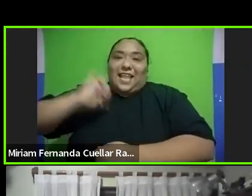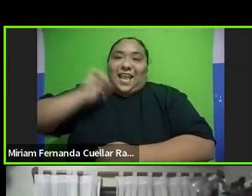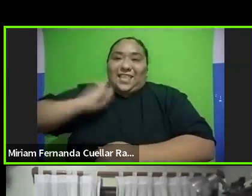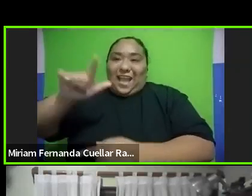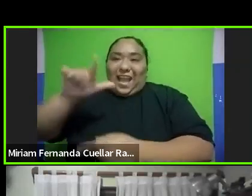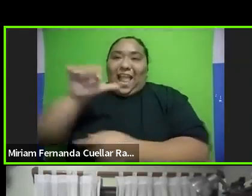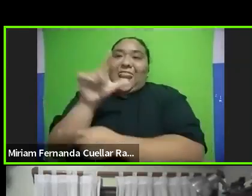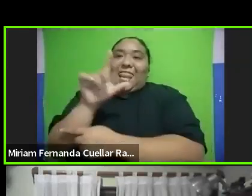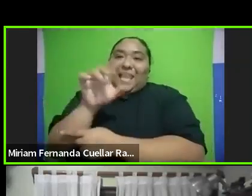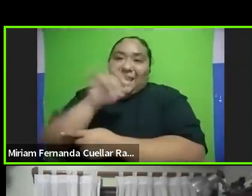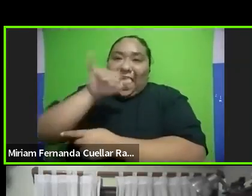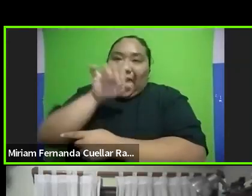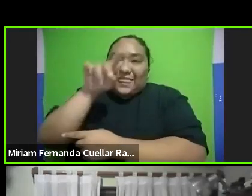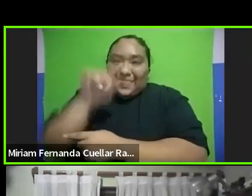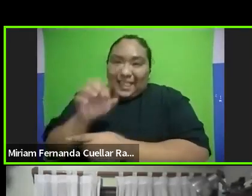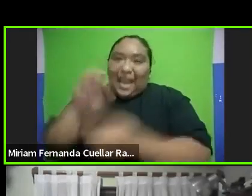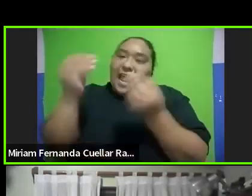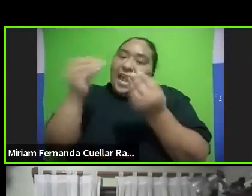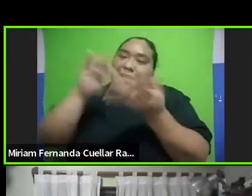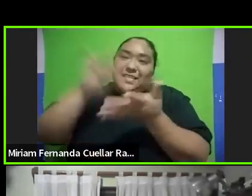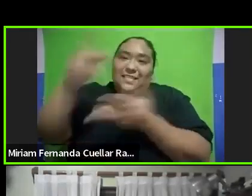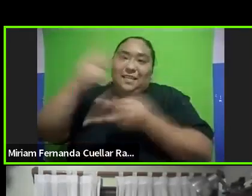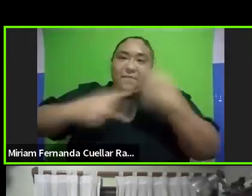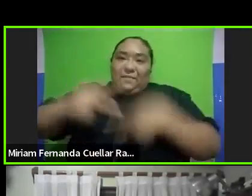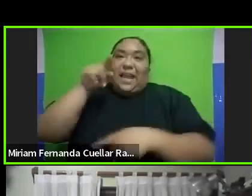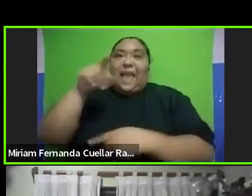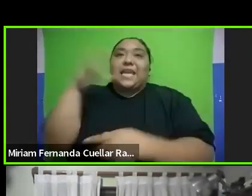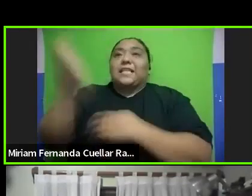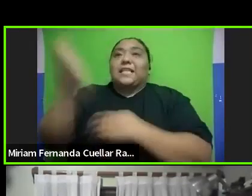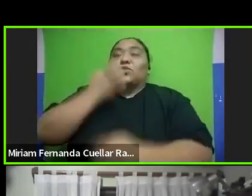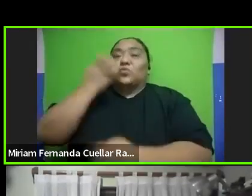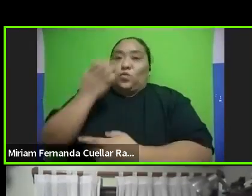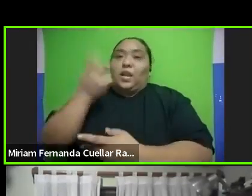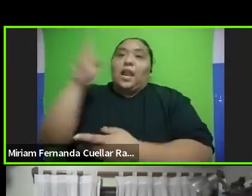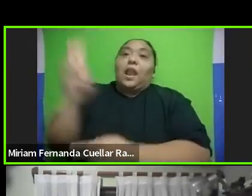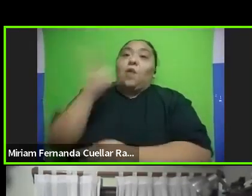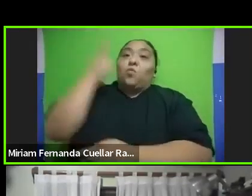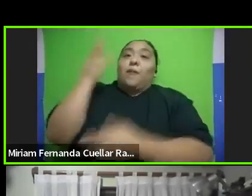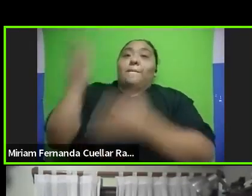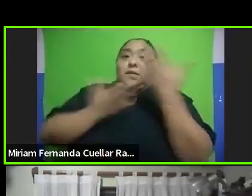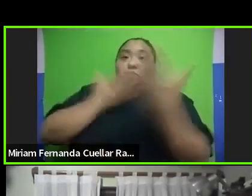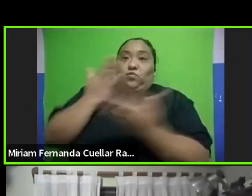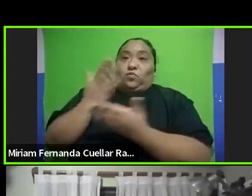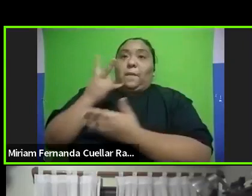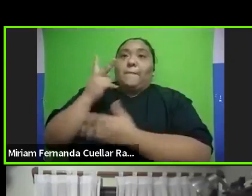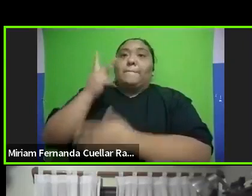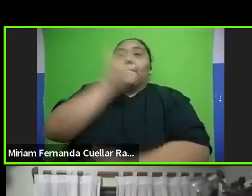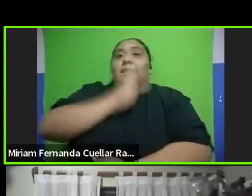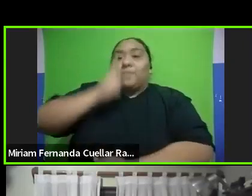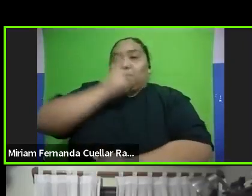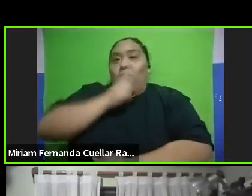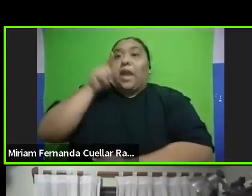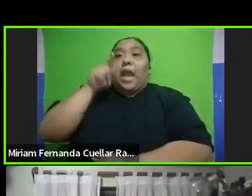gracias por venir al enir a enir a Alejandra Álvarez a Alejandra Álvarez. es este. Ella estudió en la Unam la unam pedagógica y